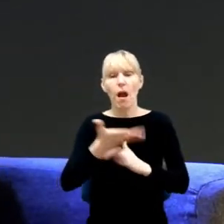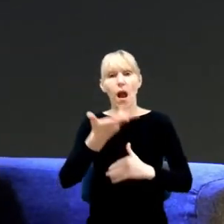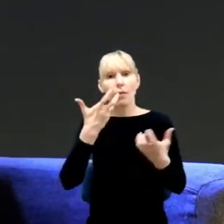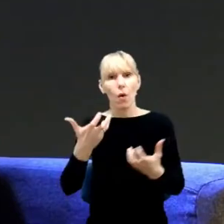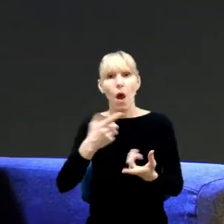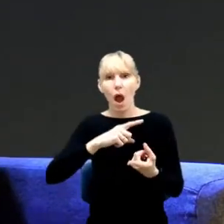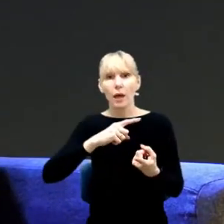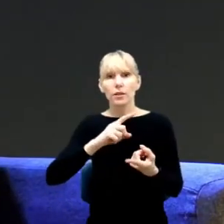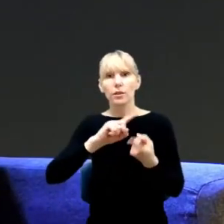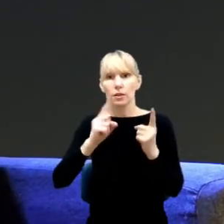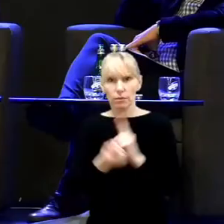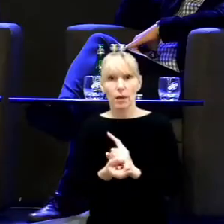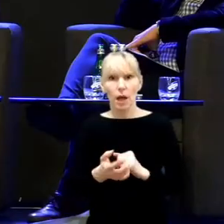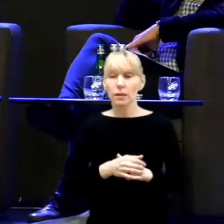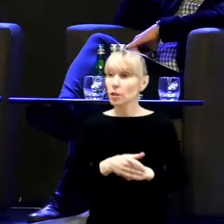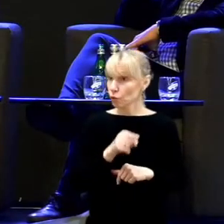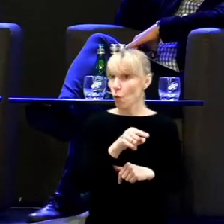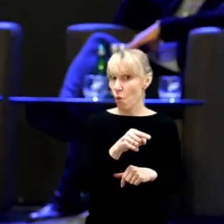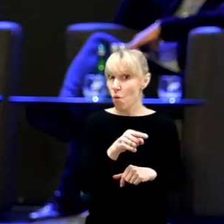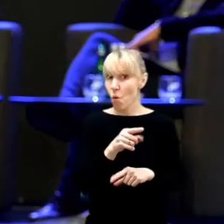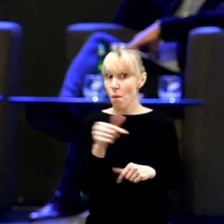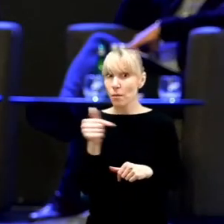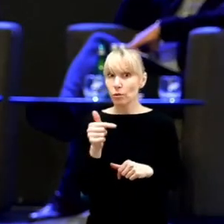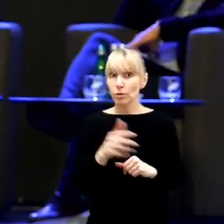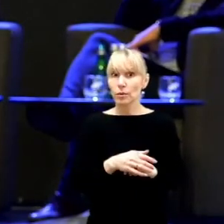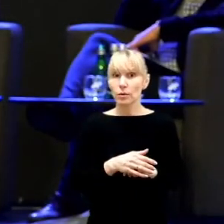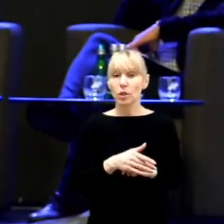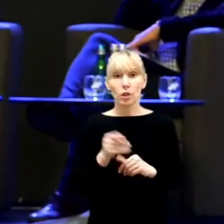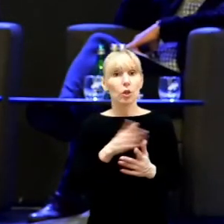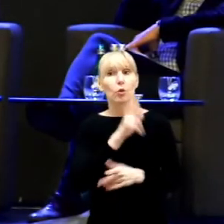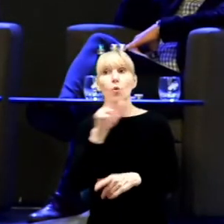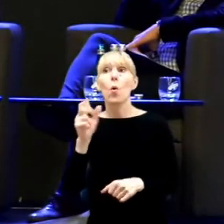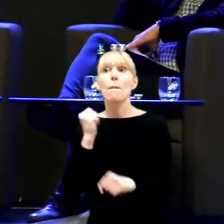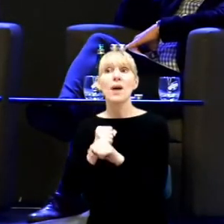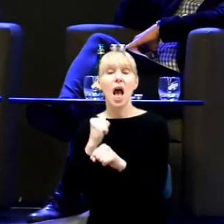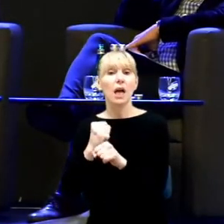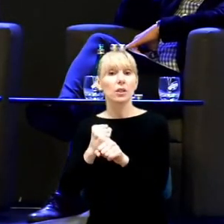Ale ci, którzy pracują zdalnie dobrze wiedzą, że mama mająca naradę